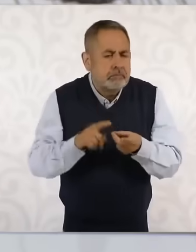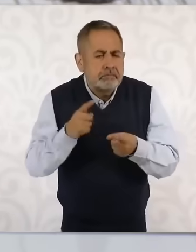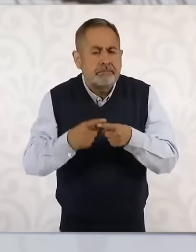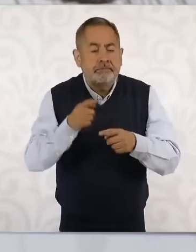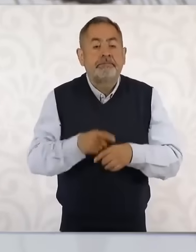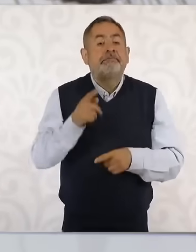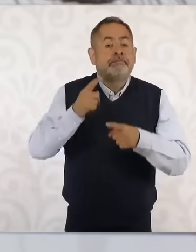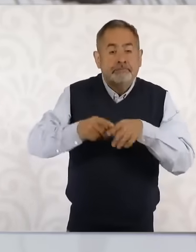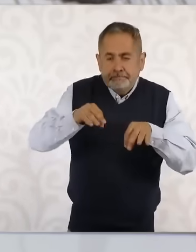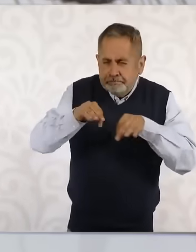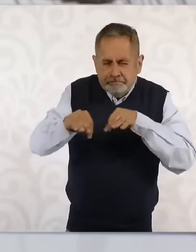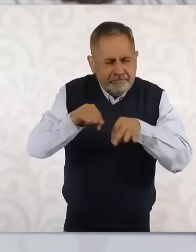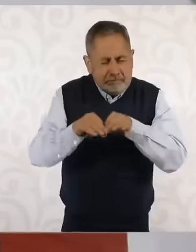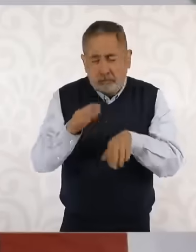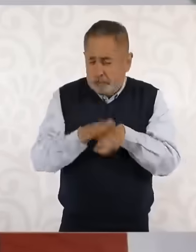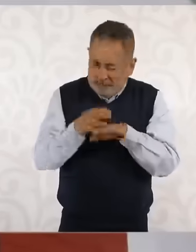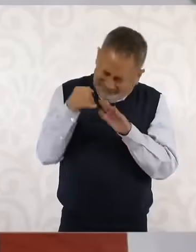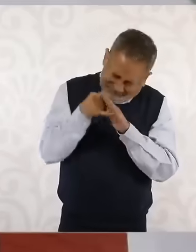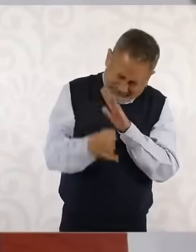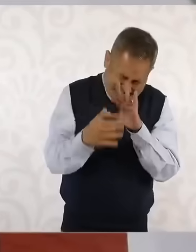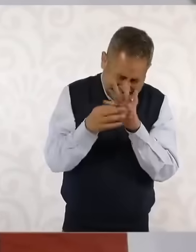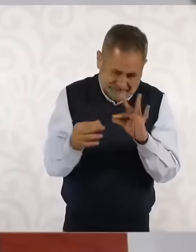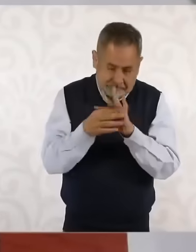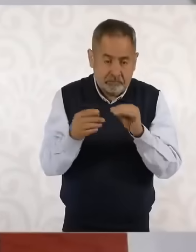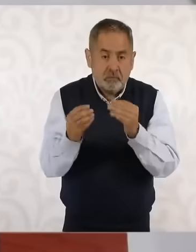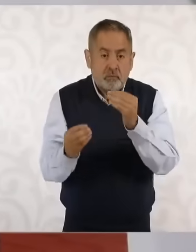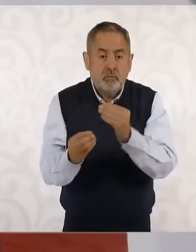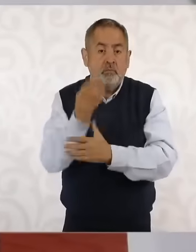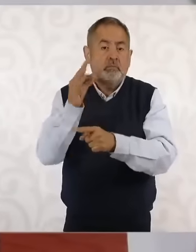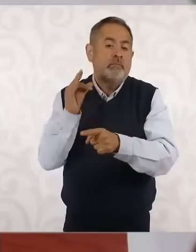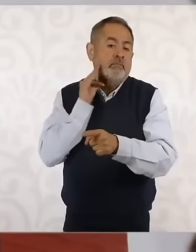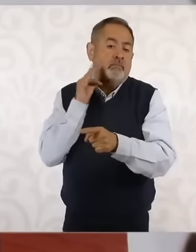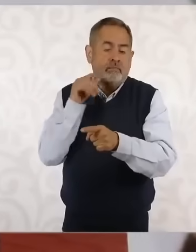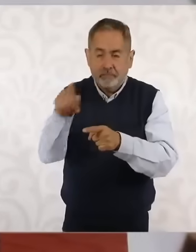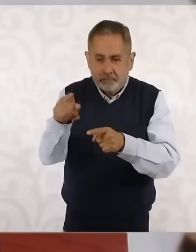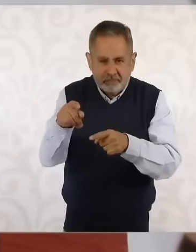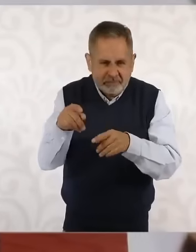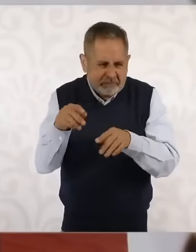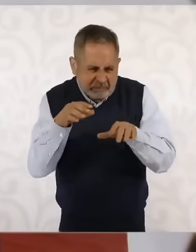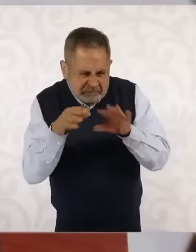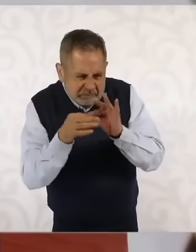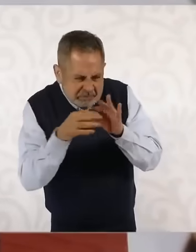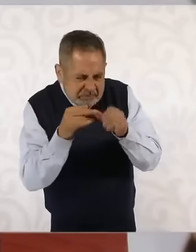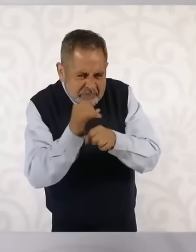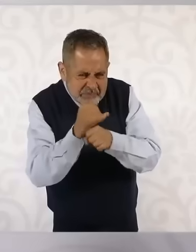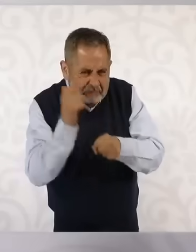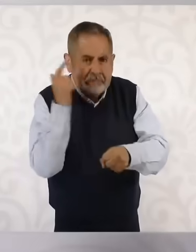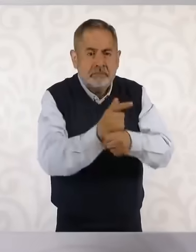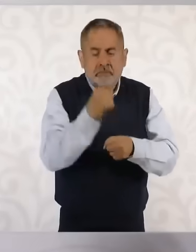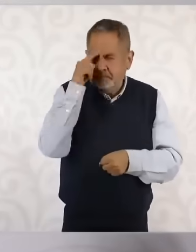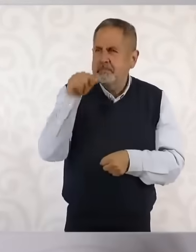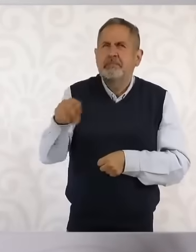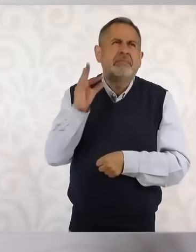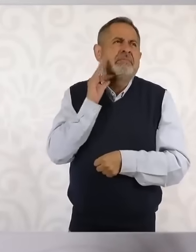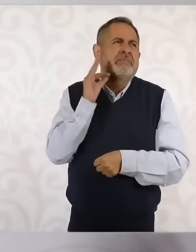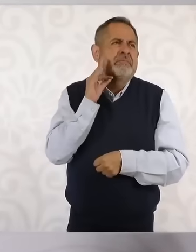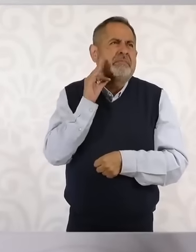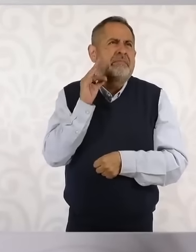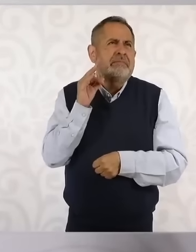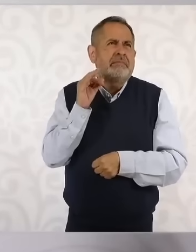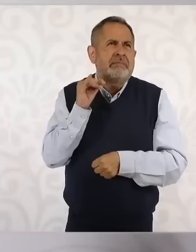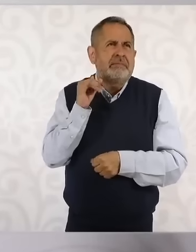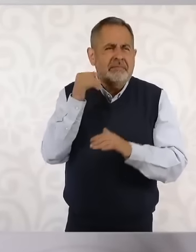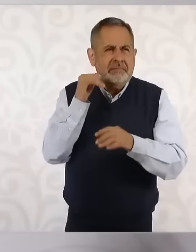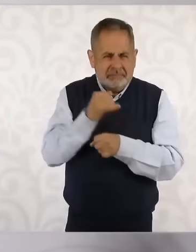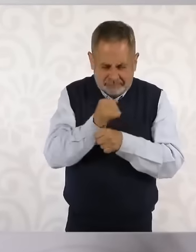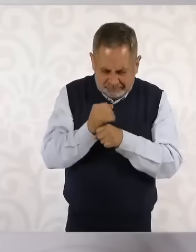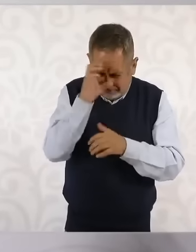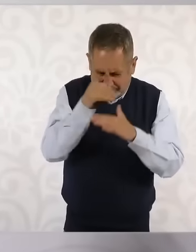trabajo muy exhaustivo que está haciendo el nuevo fiscal de investigación científica relacionada